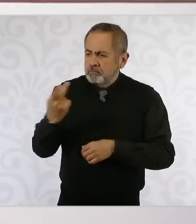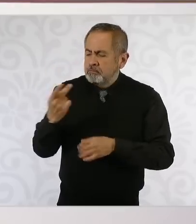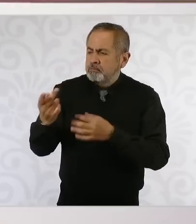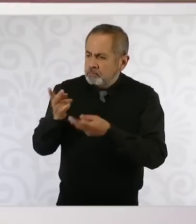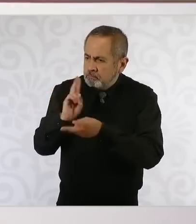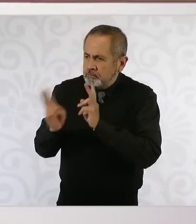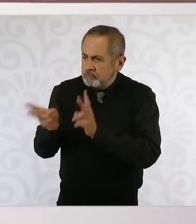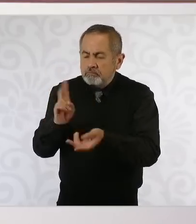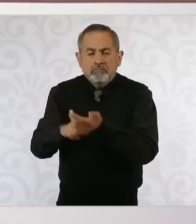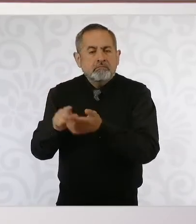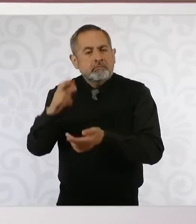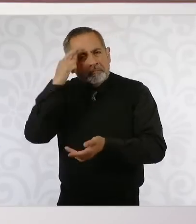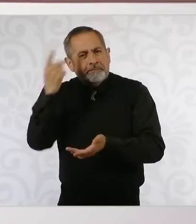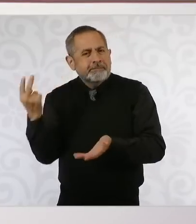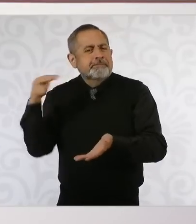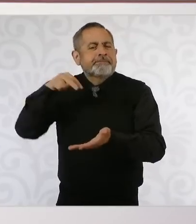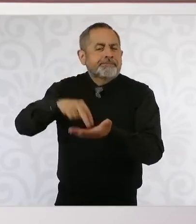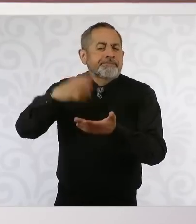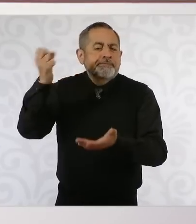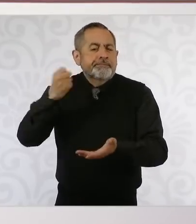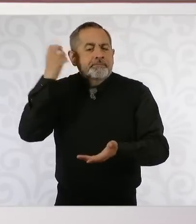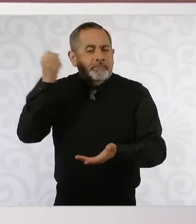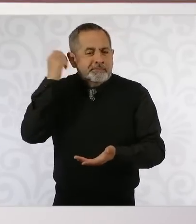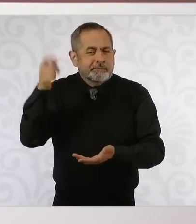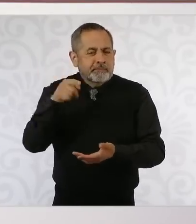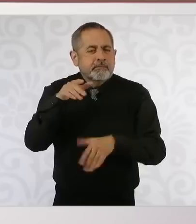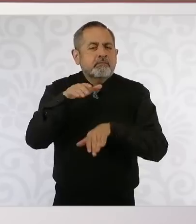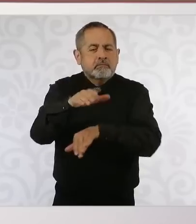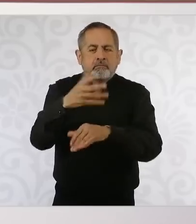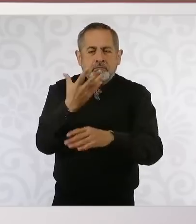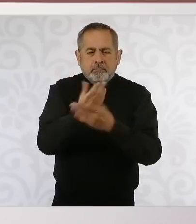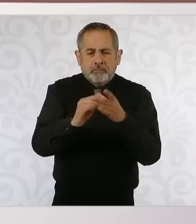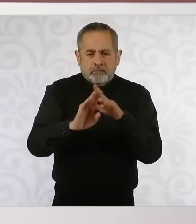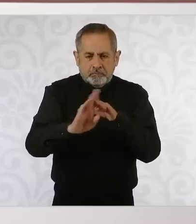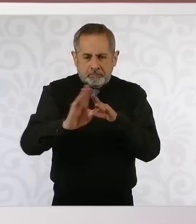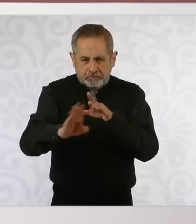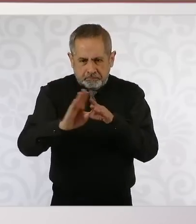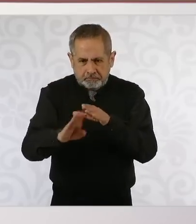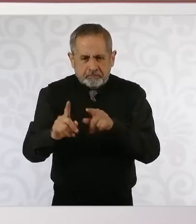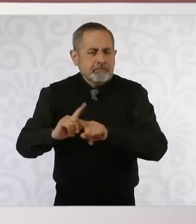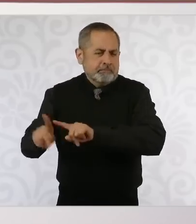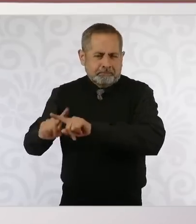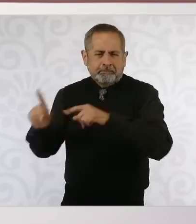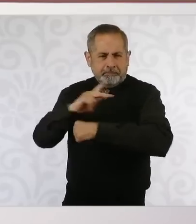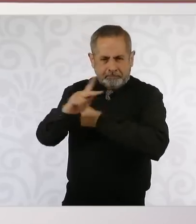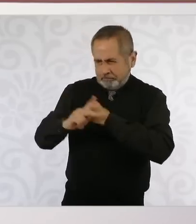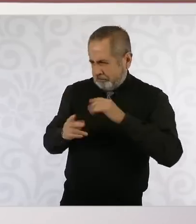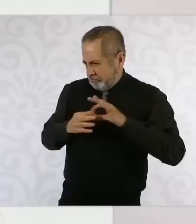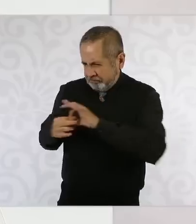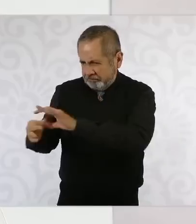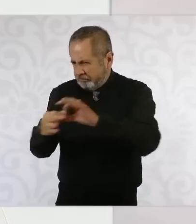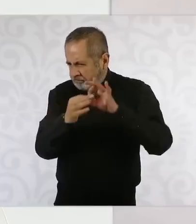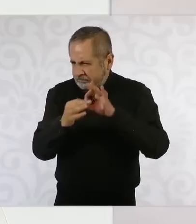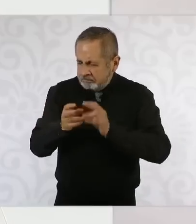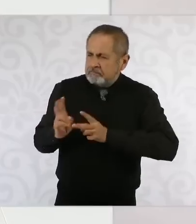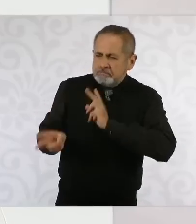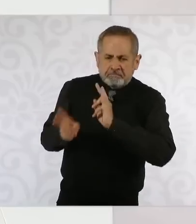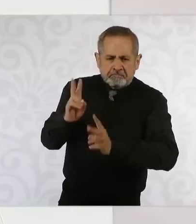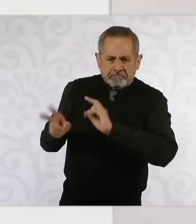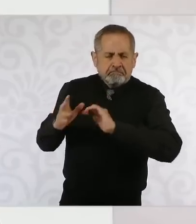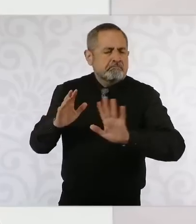Palenque relacionada con la migración con diversos países Eh entonces planteamos la idea de que en